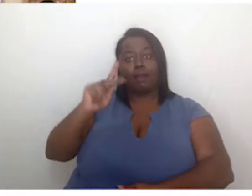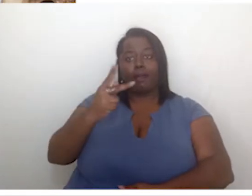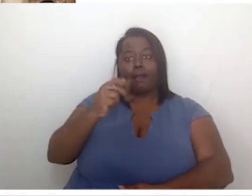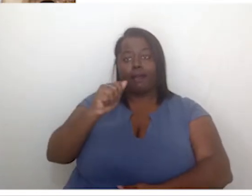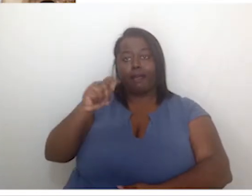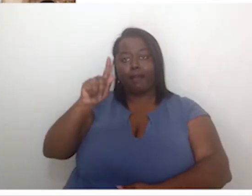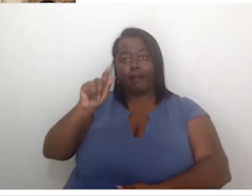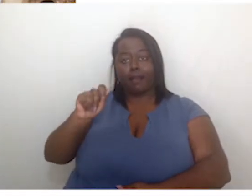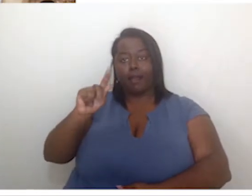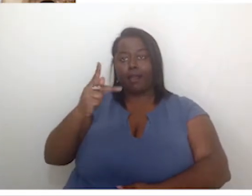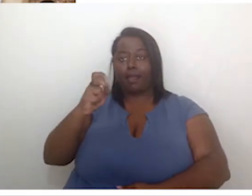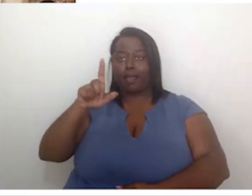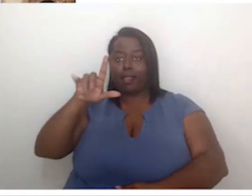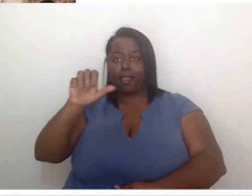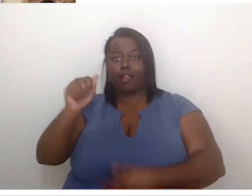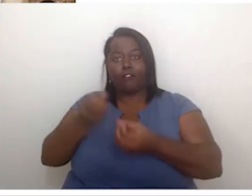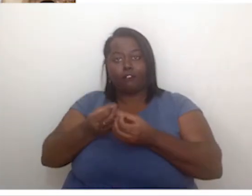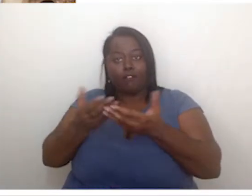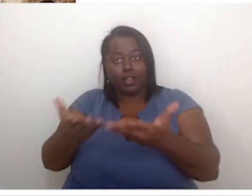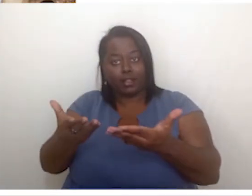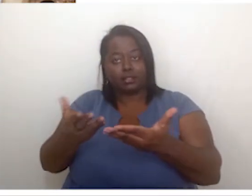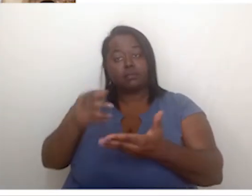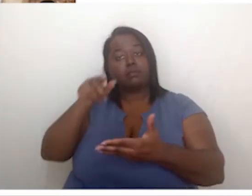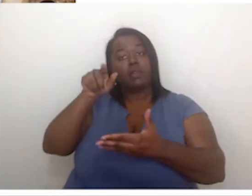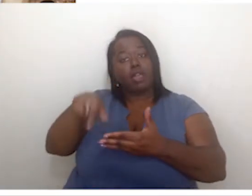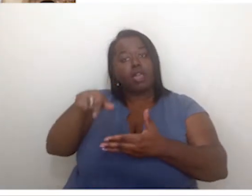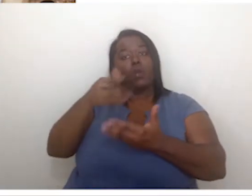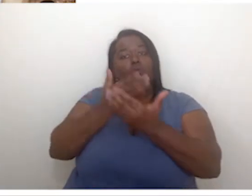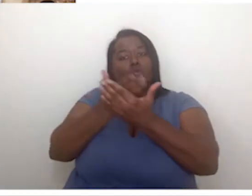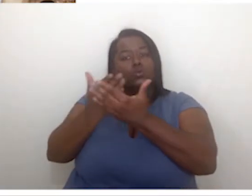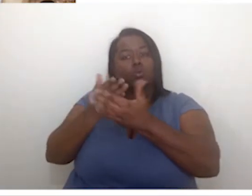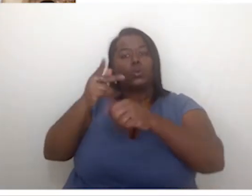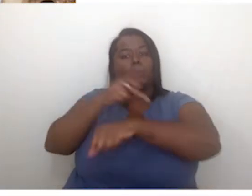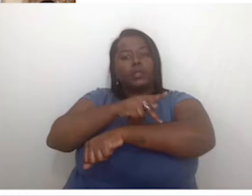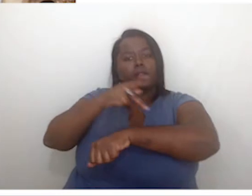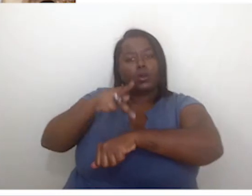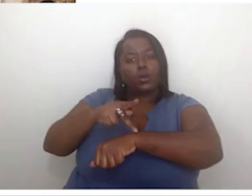Estudios pedagógicos para profesores de educación profesional y superior